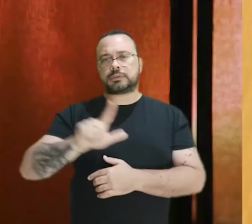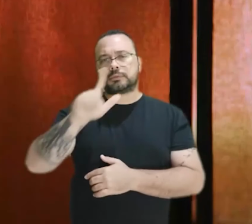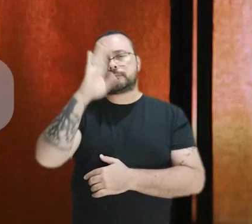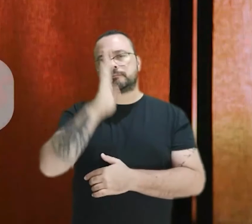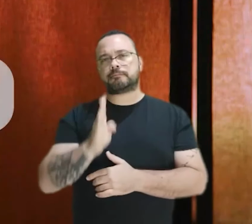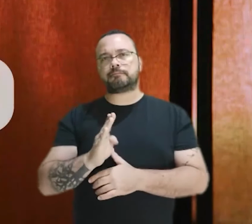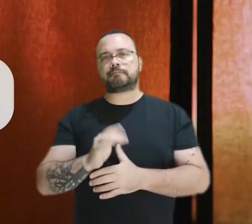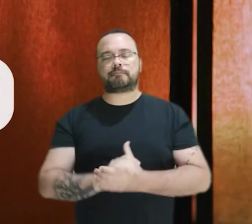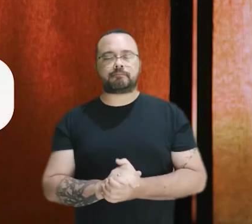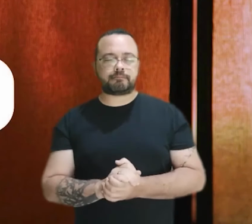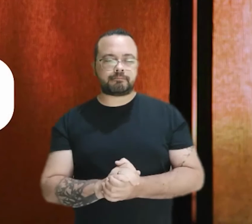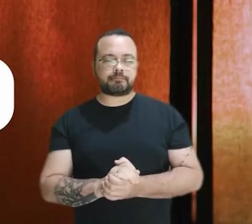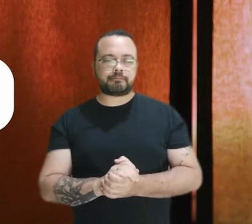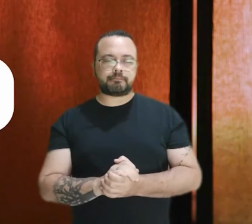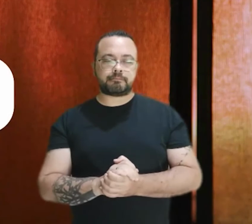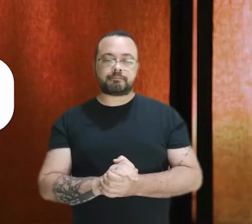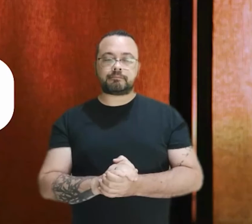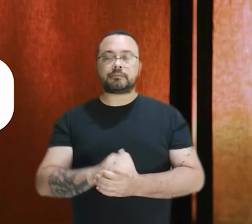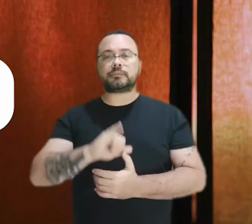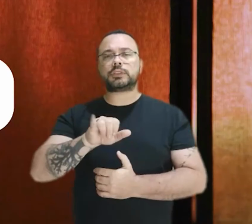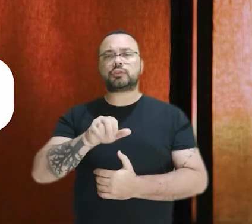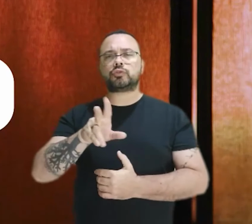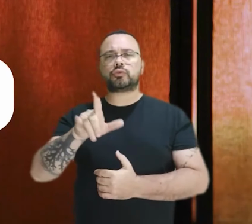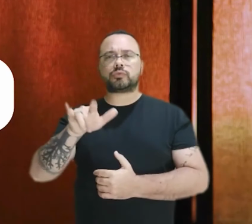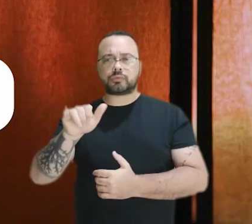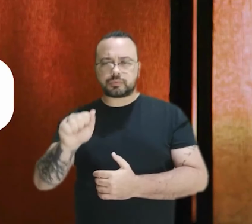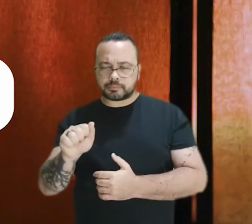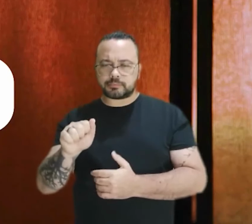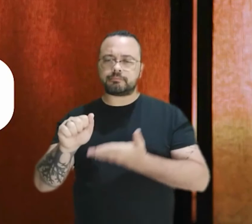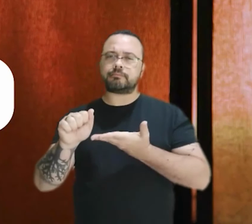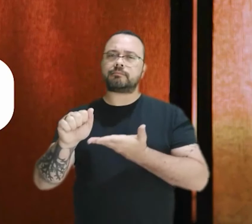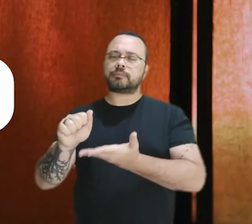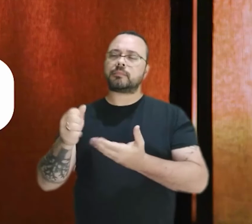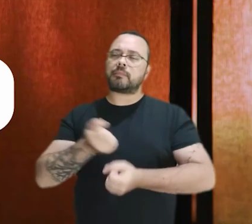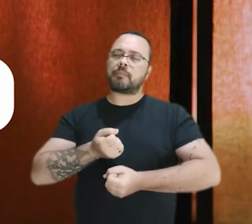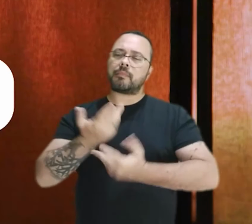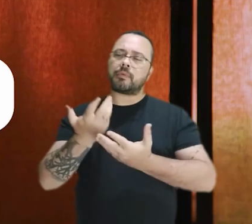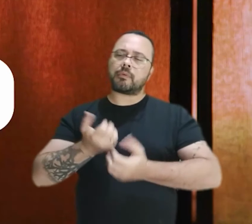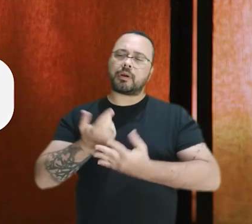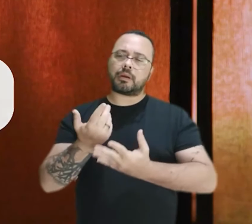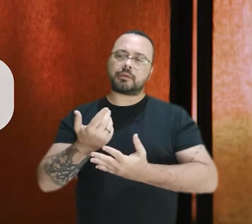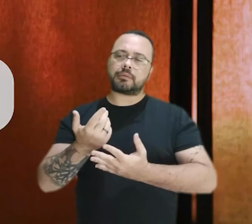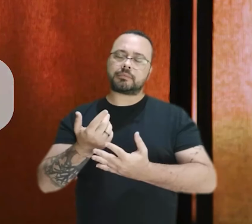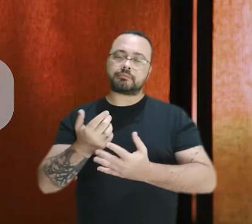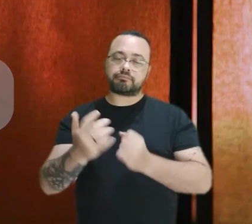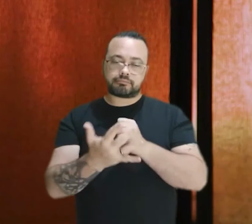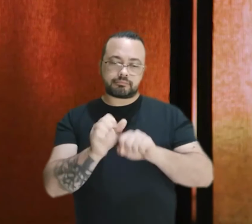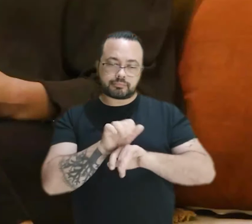E como tá a Julia... A Julia poeta... pós-pandemia? Você tá conseguindo produzir e escrever?